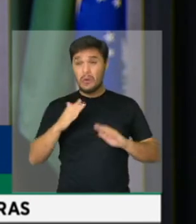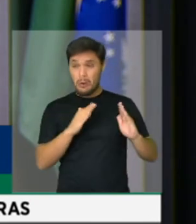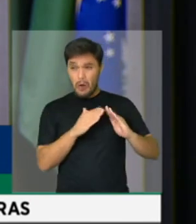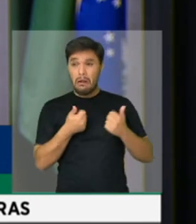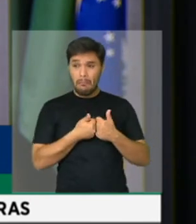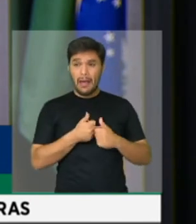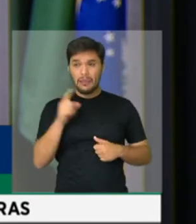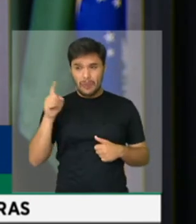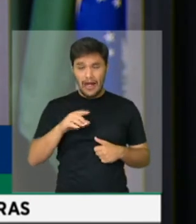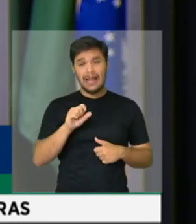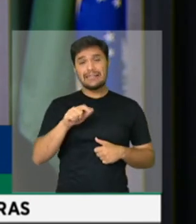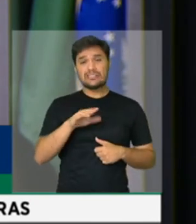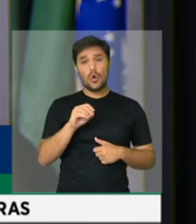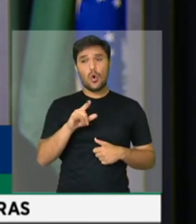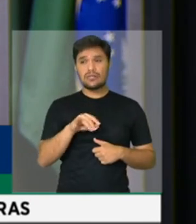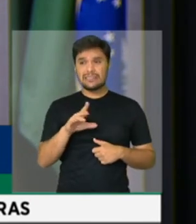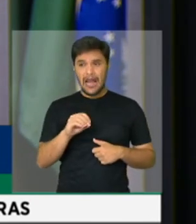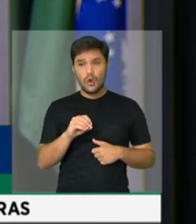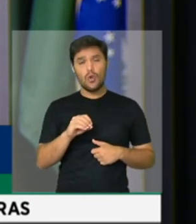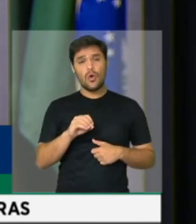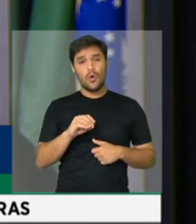MAS QUEM CONHECE A REALIDADE... SABE QUE TODO DIA FINAL DE TARDE QUANDO PASSAM